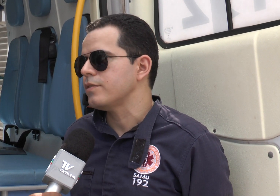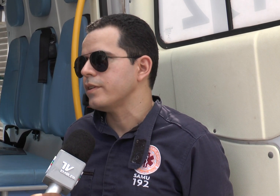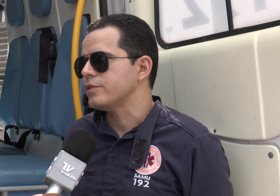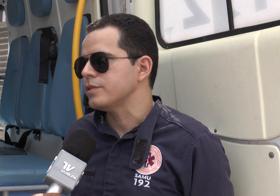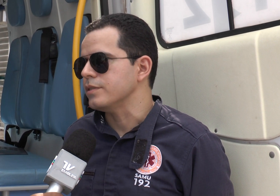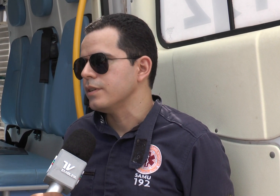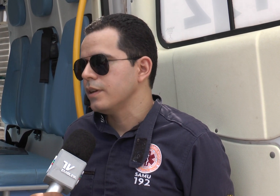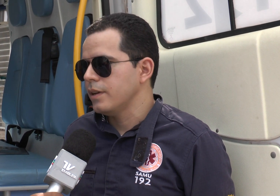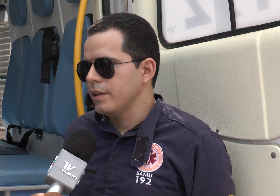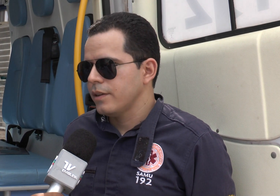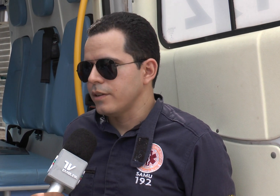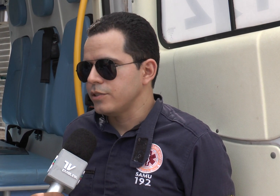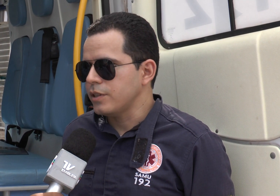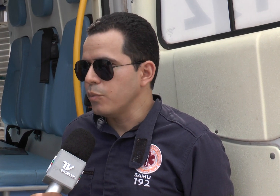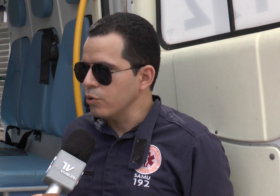Marcos Estefânio – Socorrista Samu